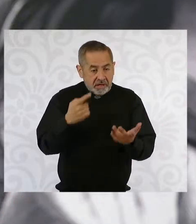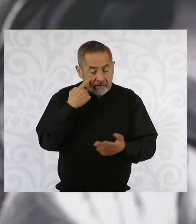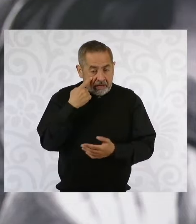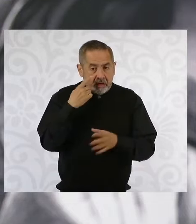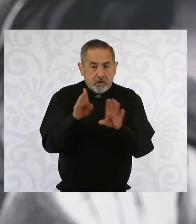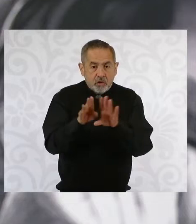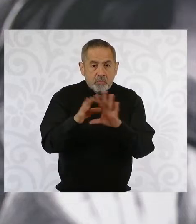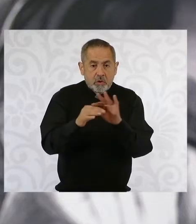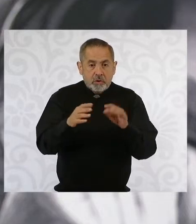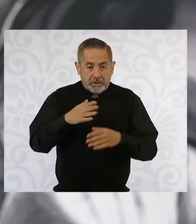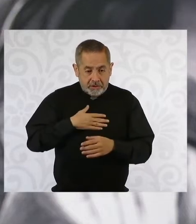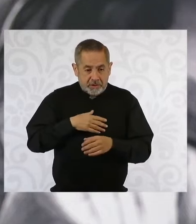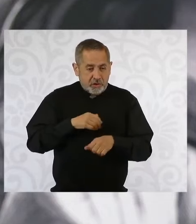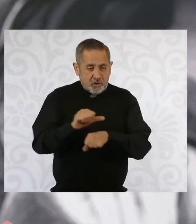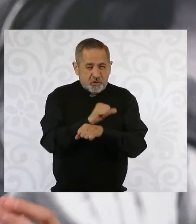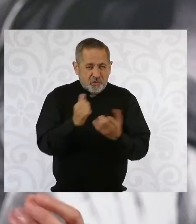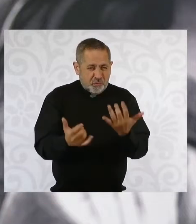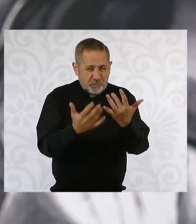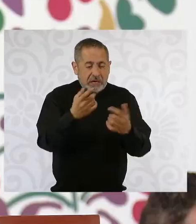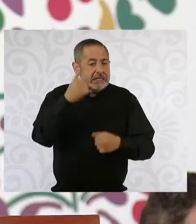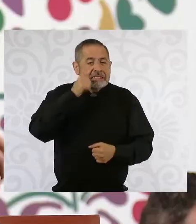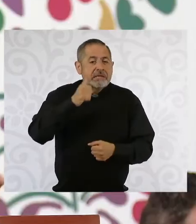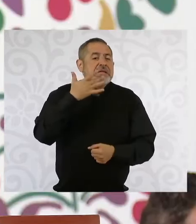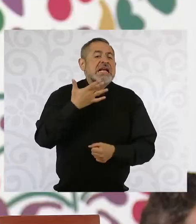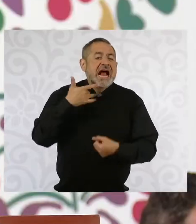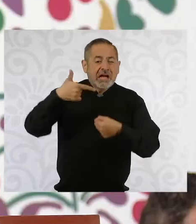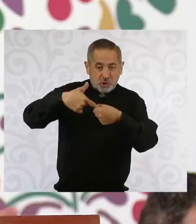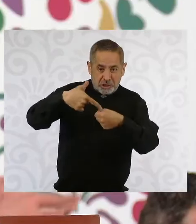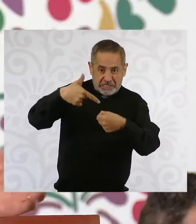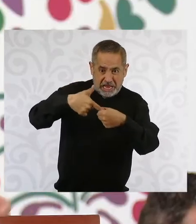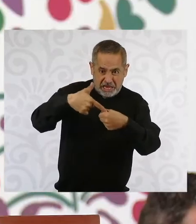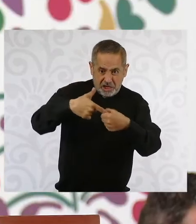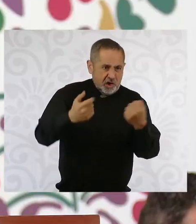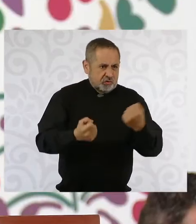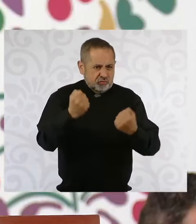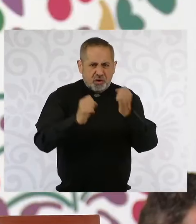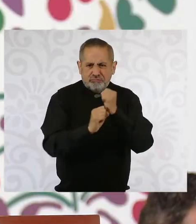de nuestras emisiones vienen de la quema de gasolina que se utiliza en los vehículos en